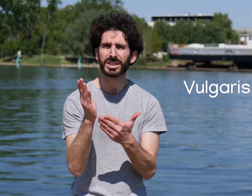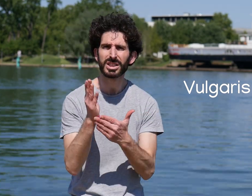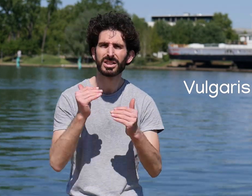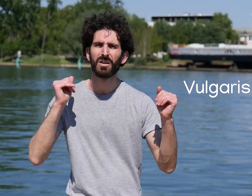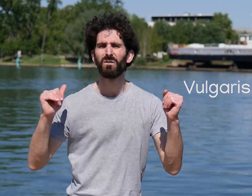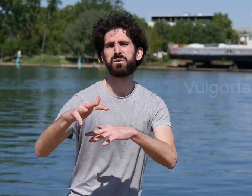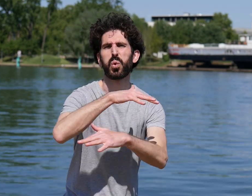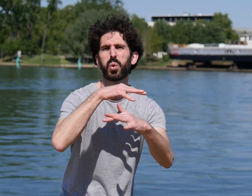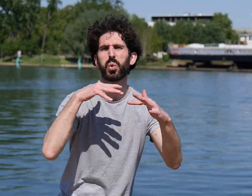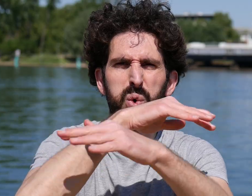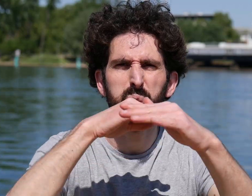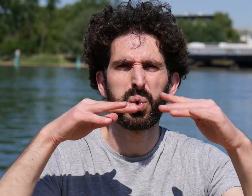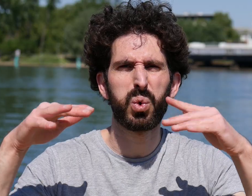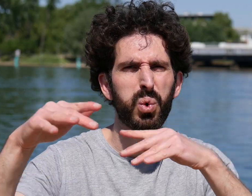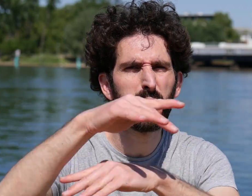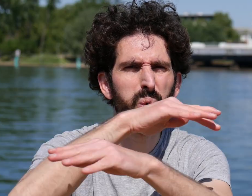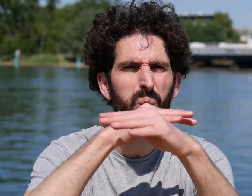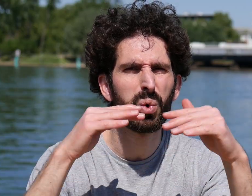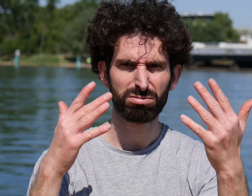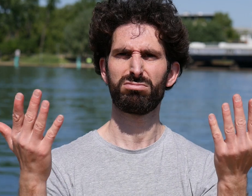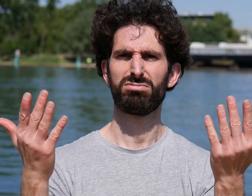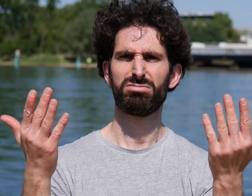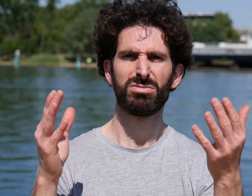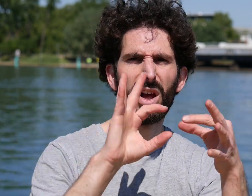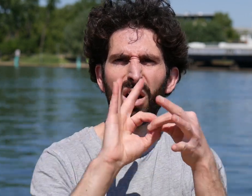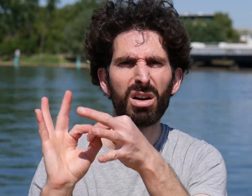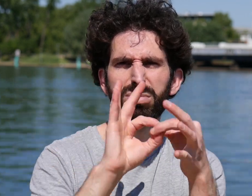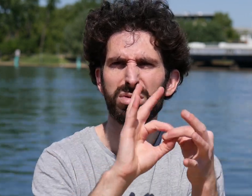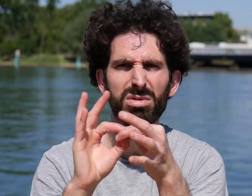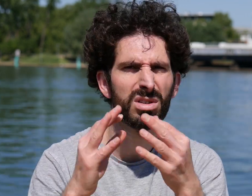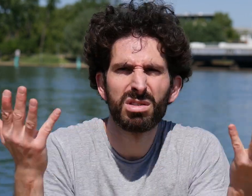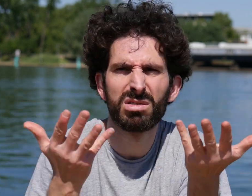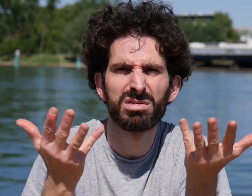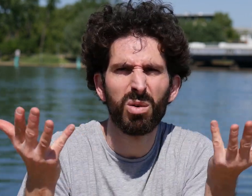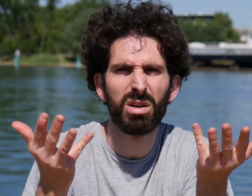qui signifie "foule". Et quel est le rapport ?